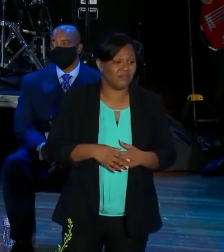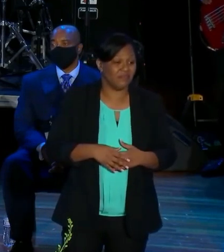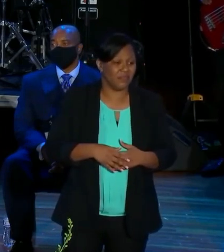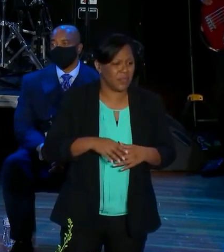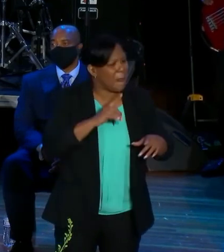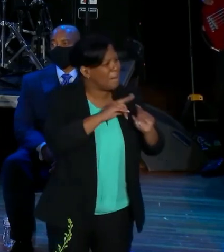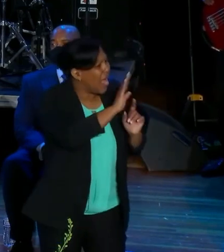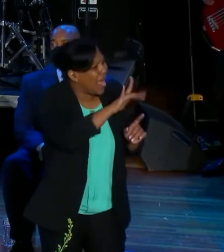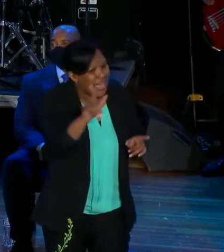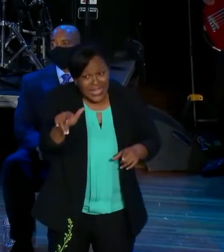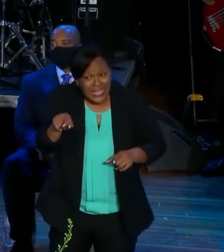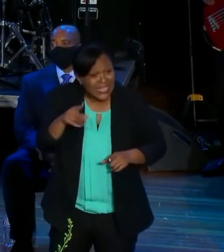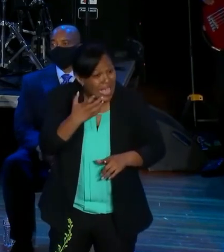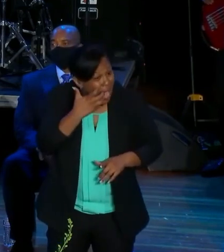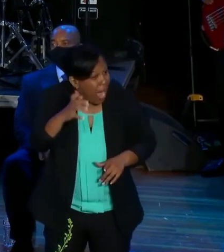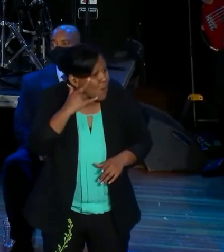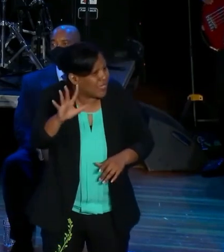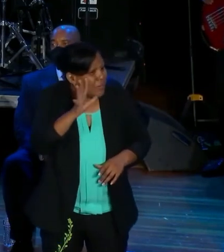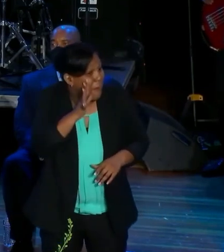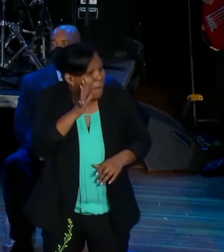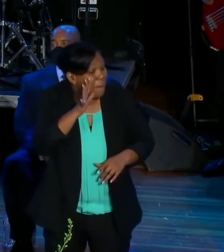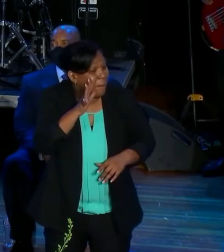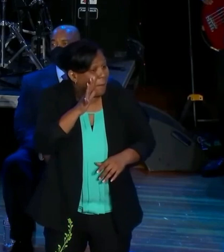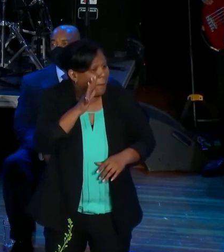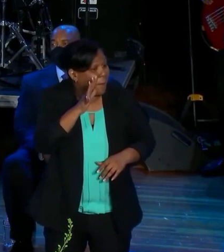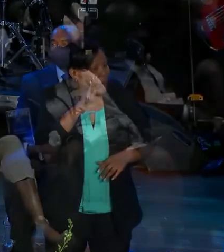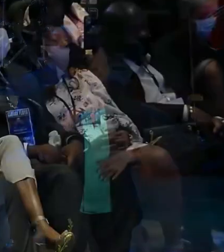Och jag tänkte på det , för jag växte upp med en ensamstående mor